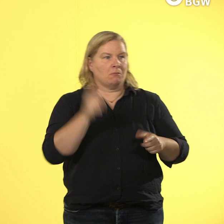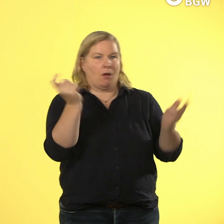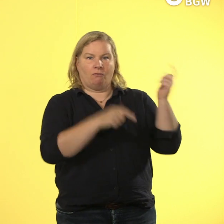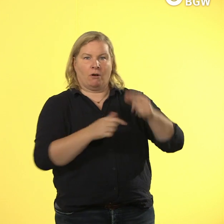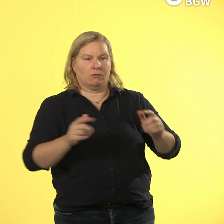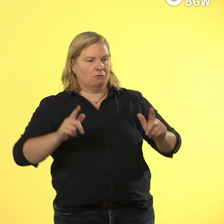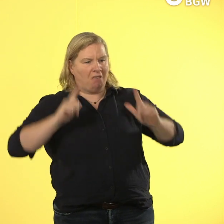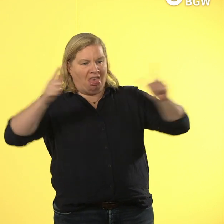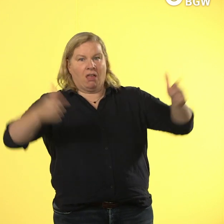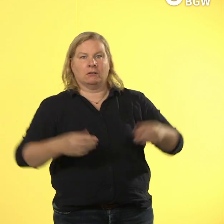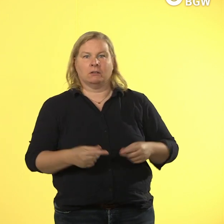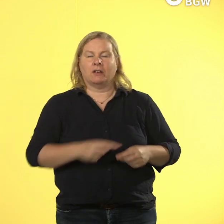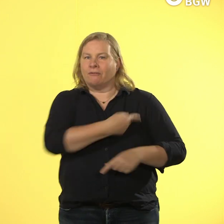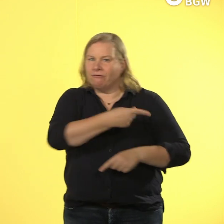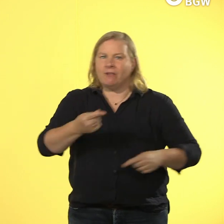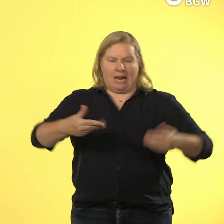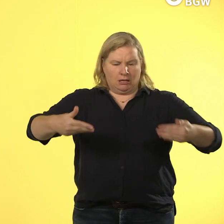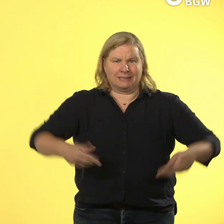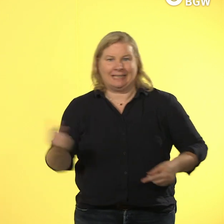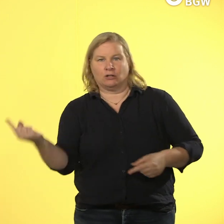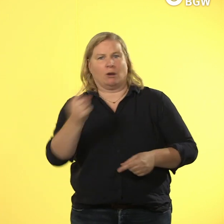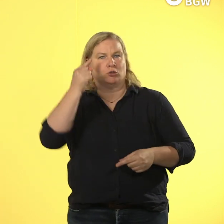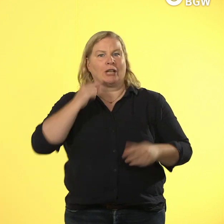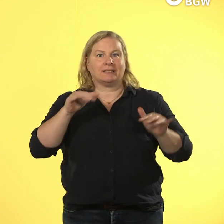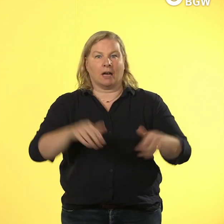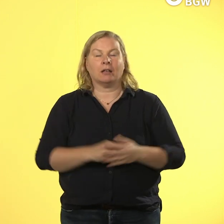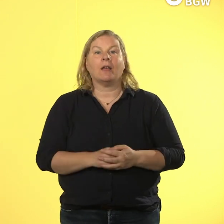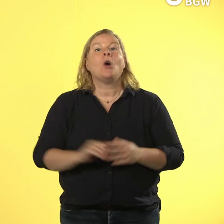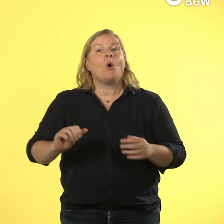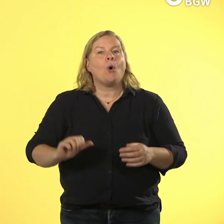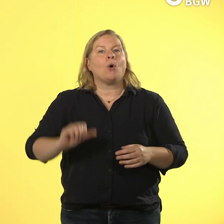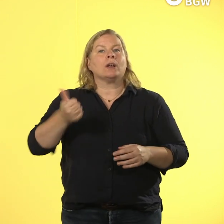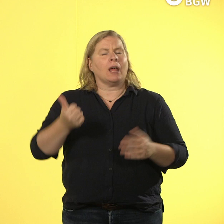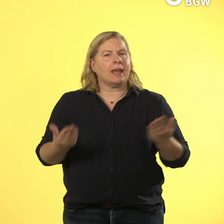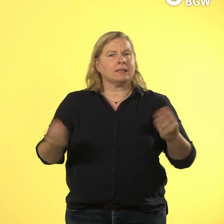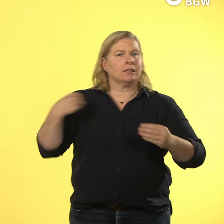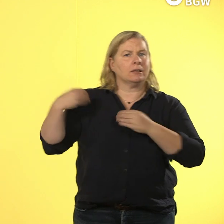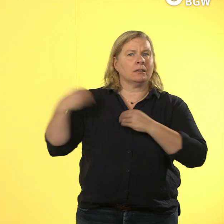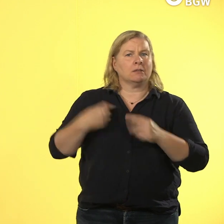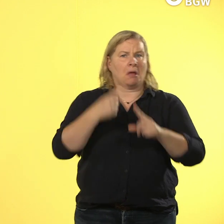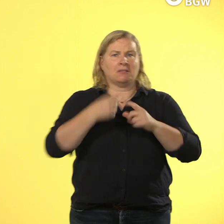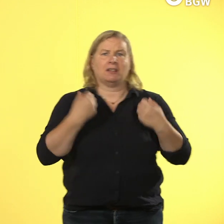dass Taxifahrer oder Therapeutinnen sagen: "Mensch, was ist bei euch denn los?" Irgendwann kommt jetzt, und das ist kein dankbarer Job,